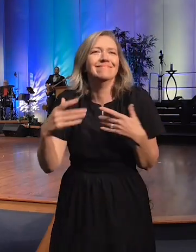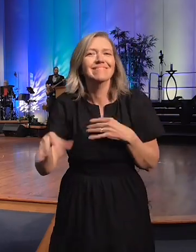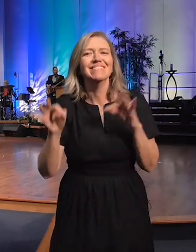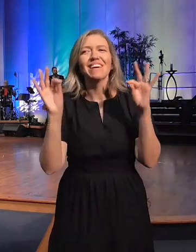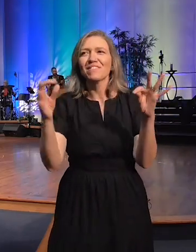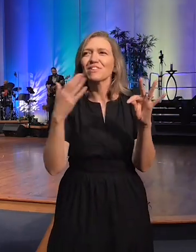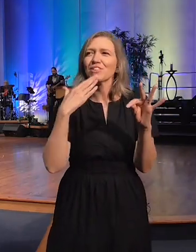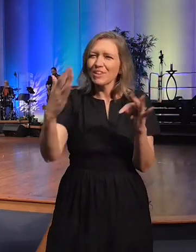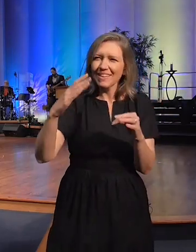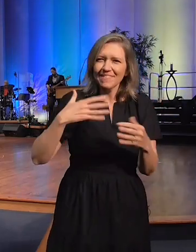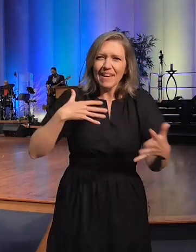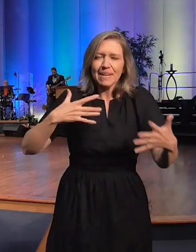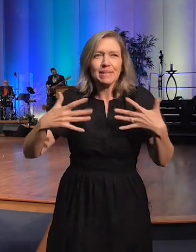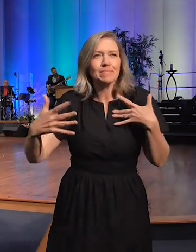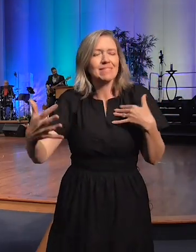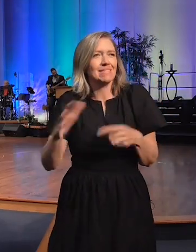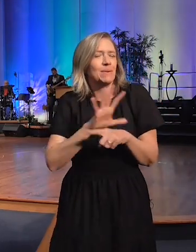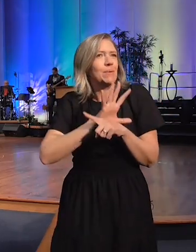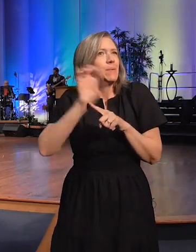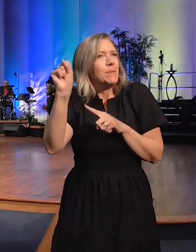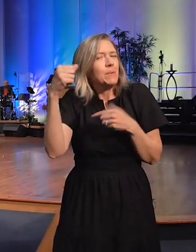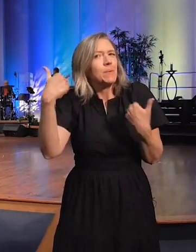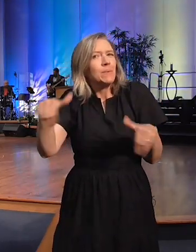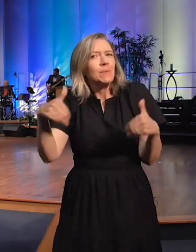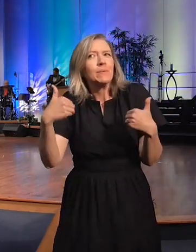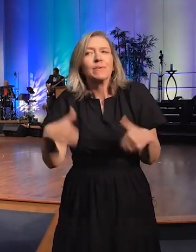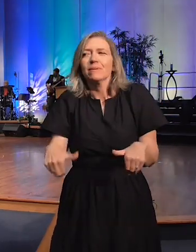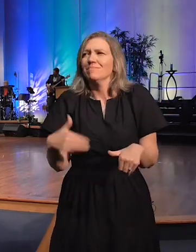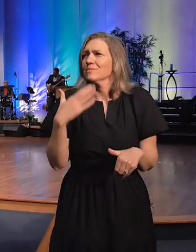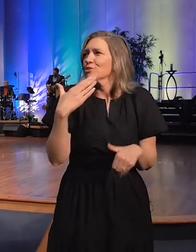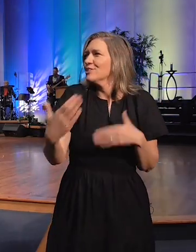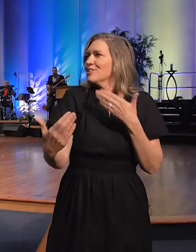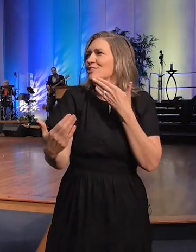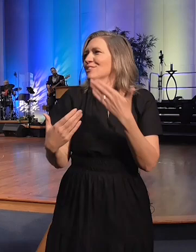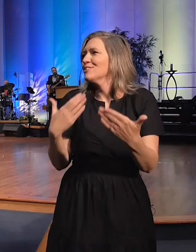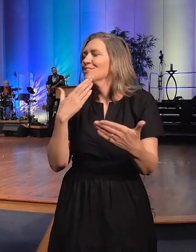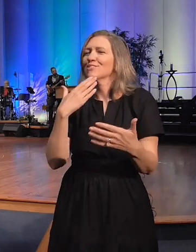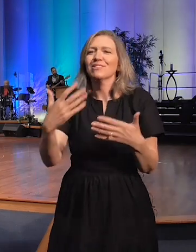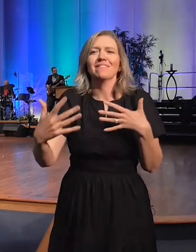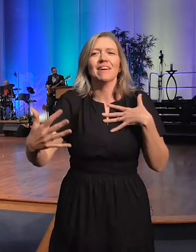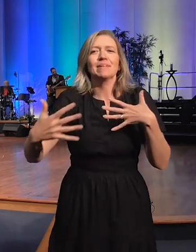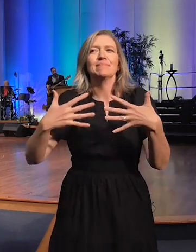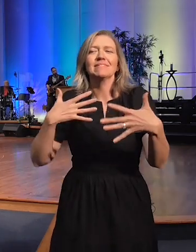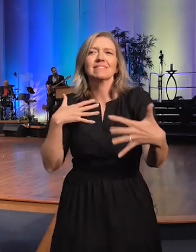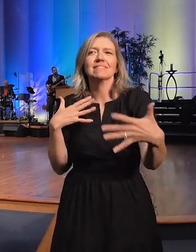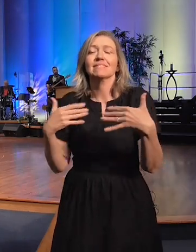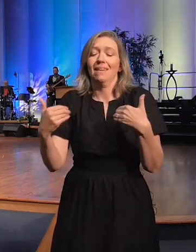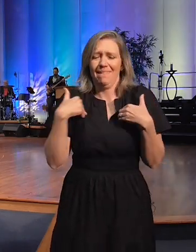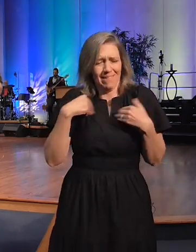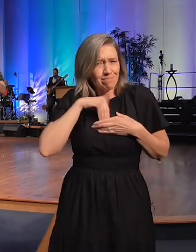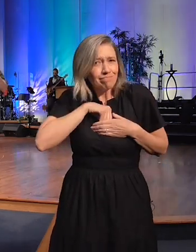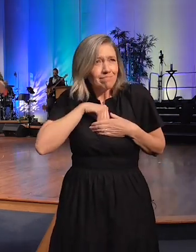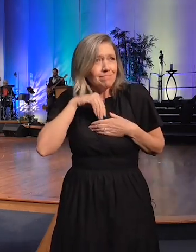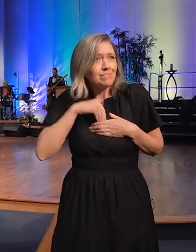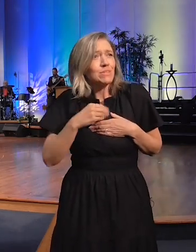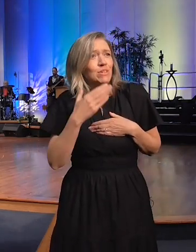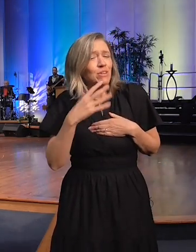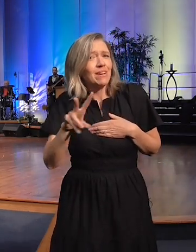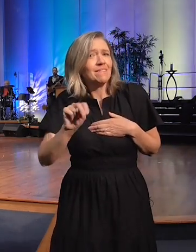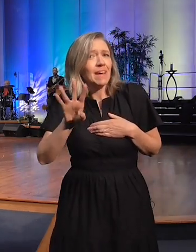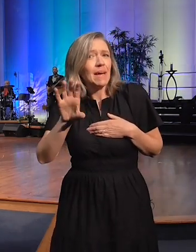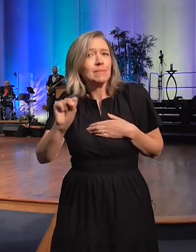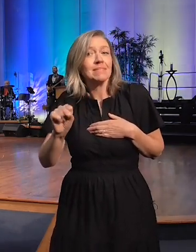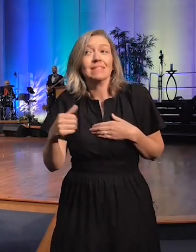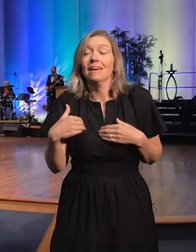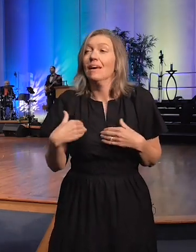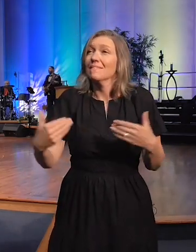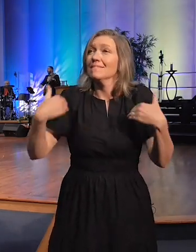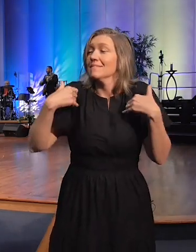VI cosas buenas buenas buenas buenas vibraciones tengo estas buenas vibraciones tengo una vibra tengo una buena vibra este